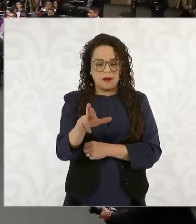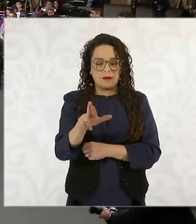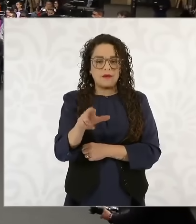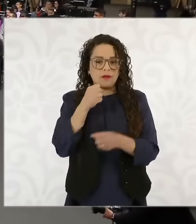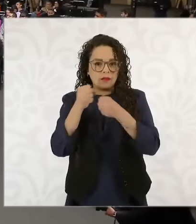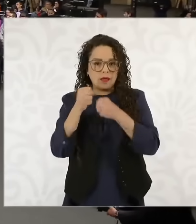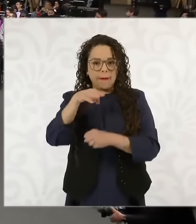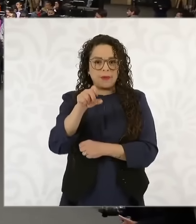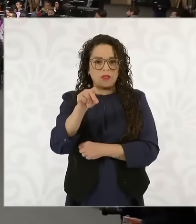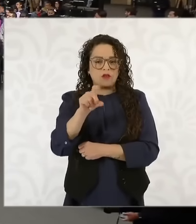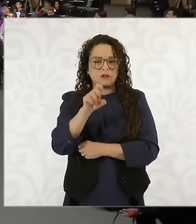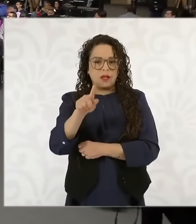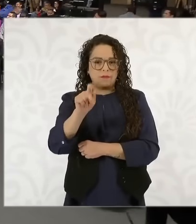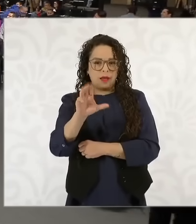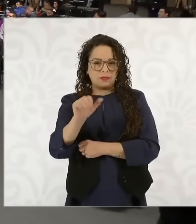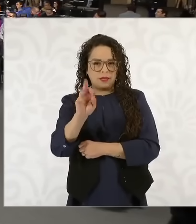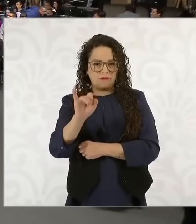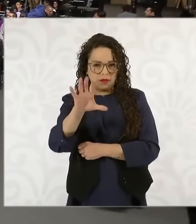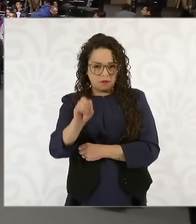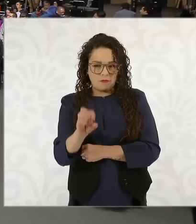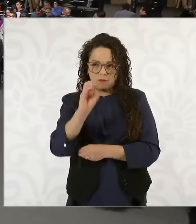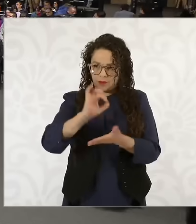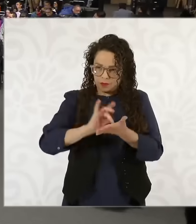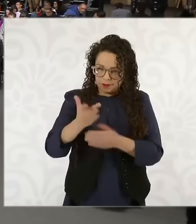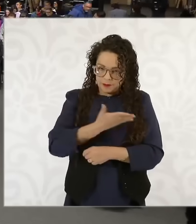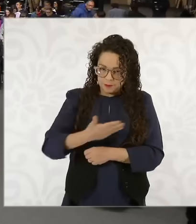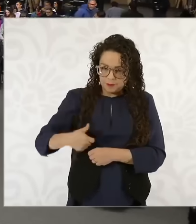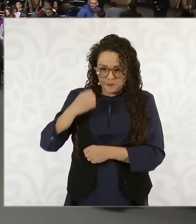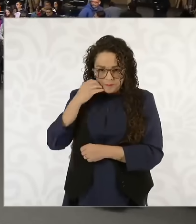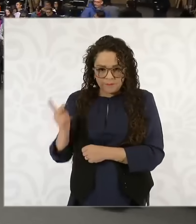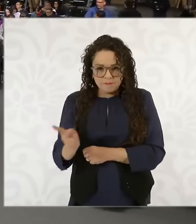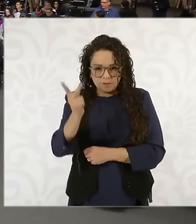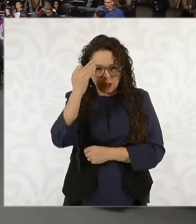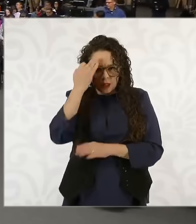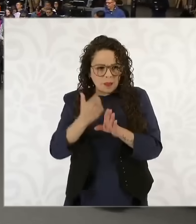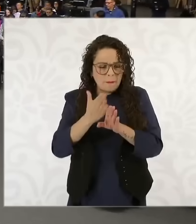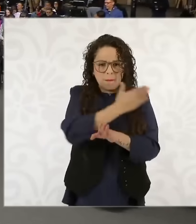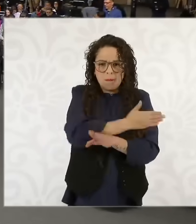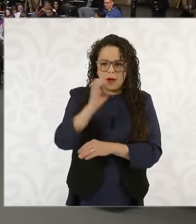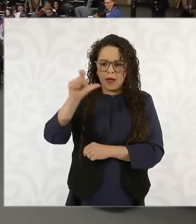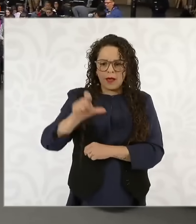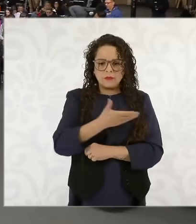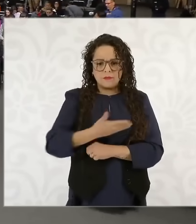eh si bien es cierto en el periodo del presidente, expresidente Enrique Peña Nieto se endeudó Pemex